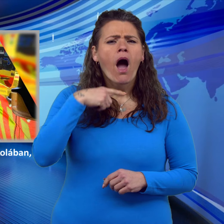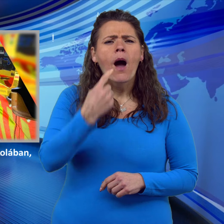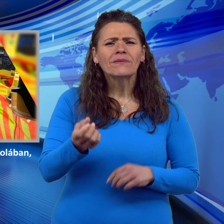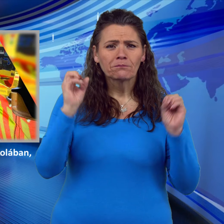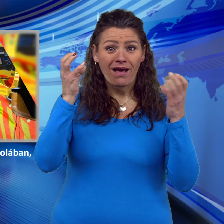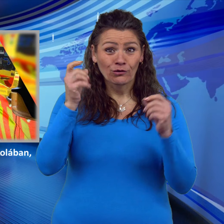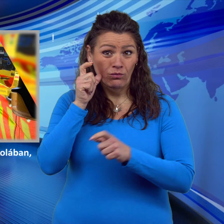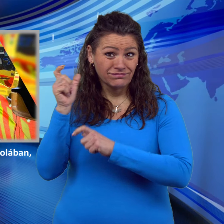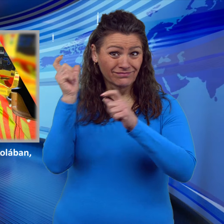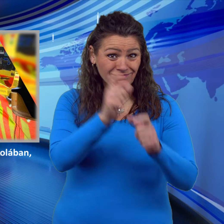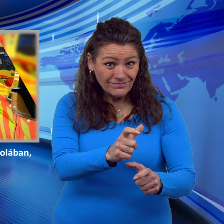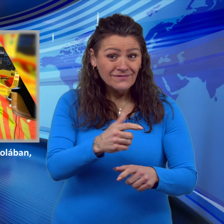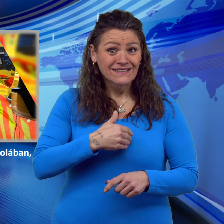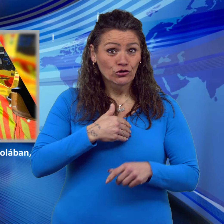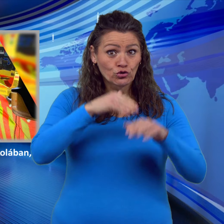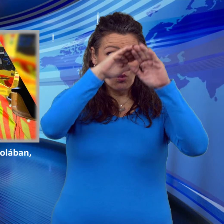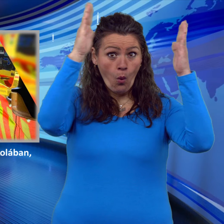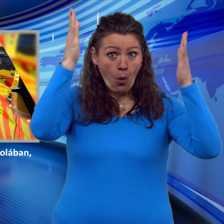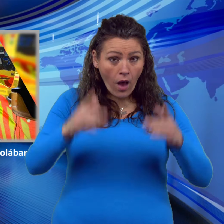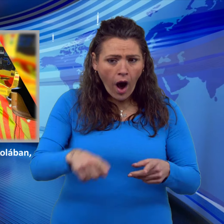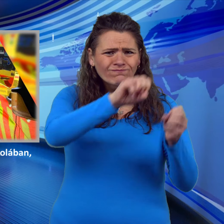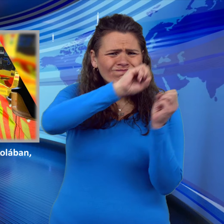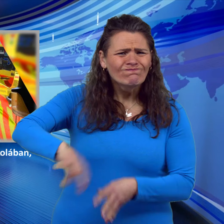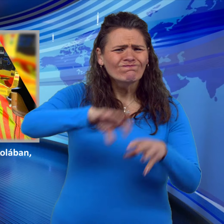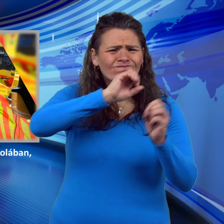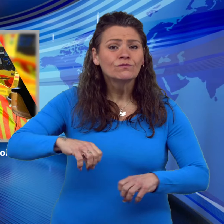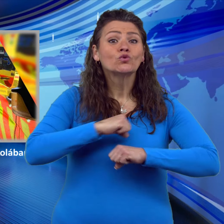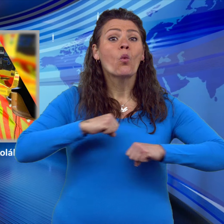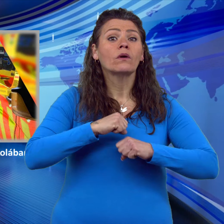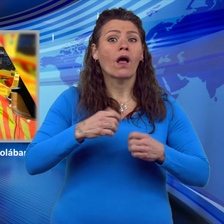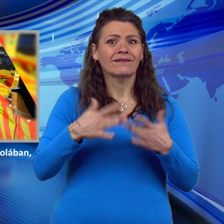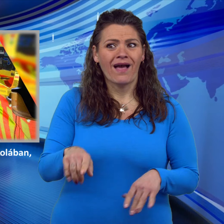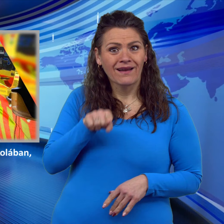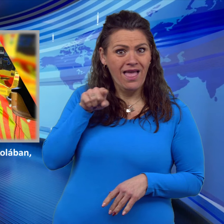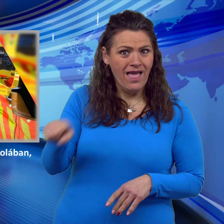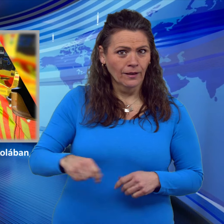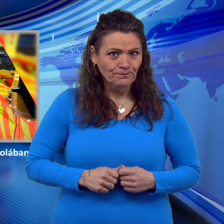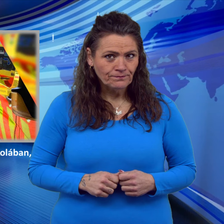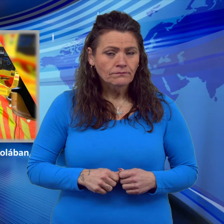Az iskola kiürítését követően a gyerekeket az iskola tornacsarnokában helyezték el.